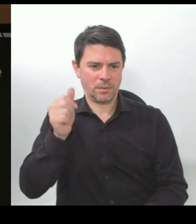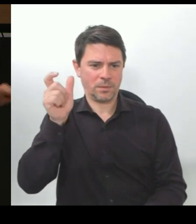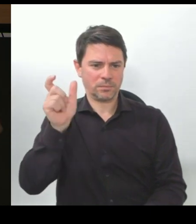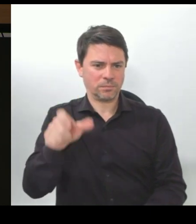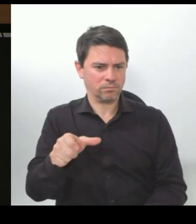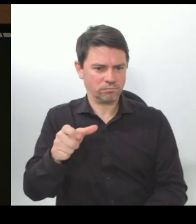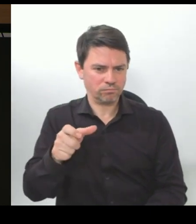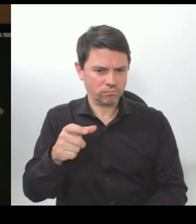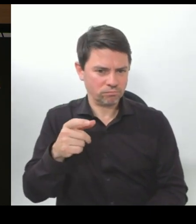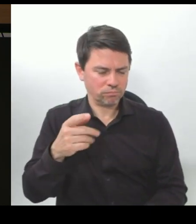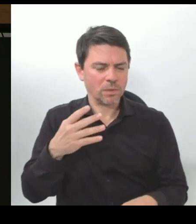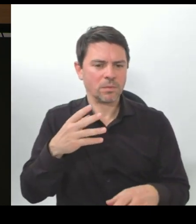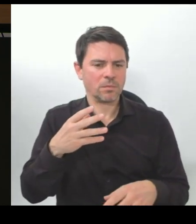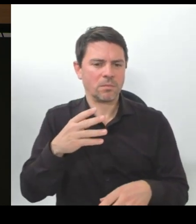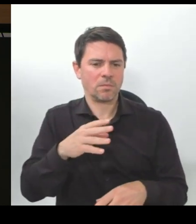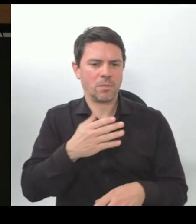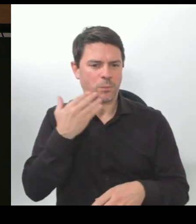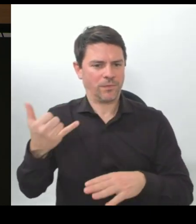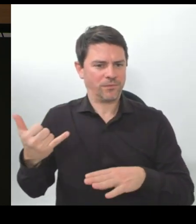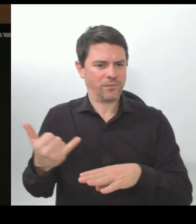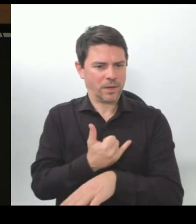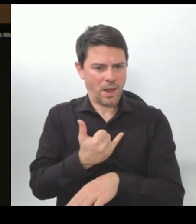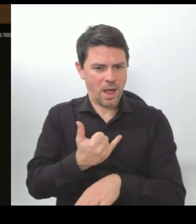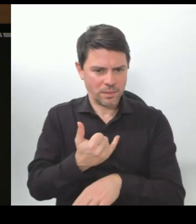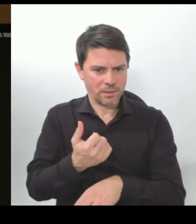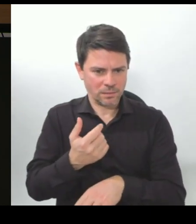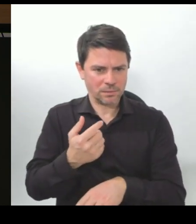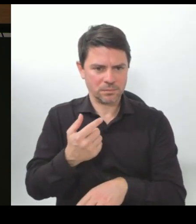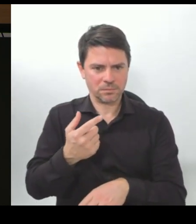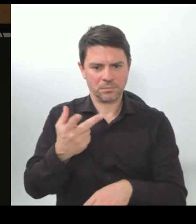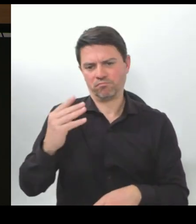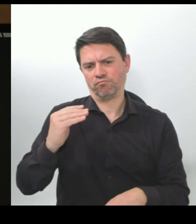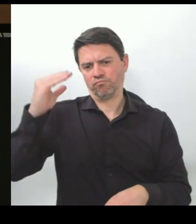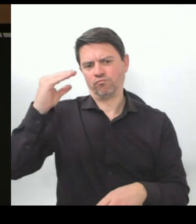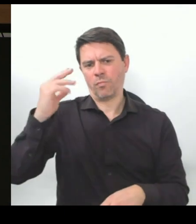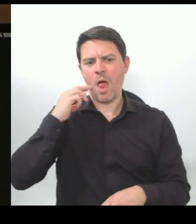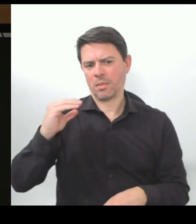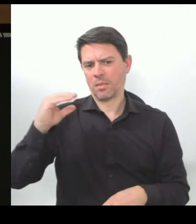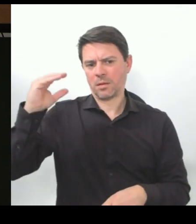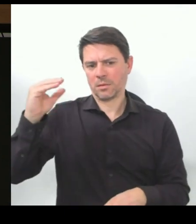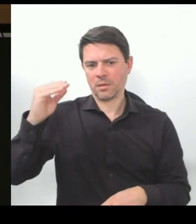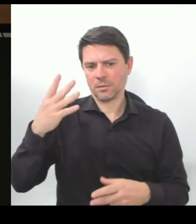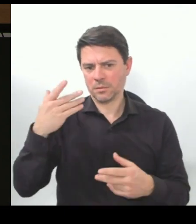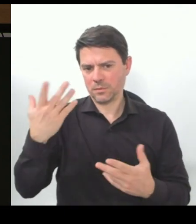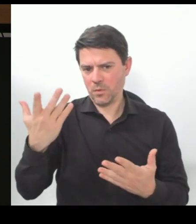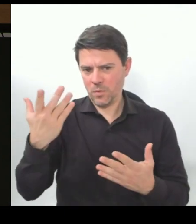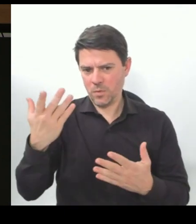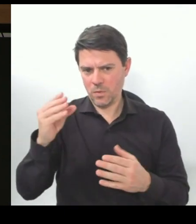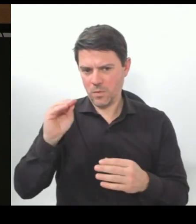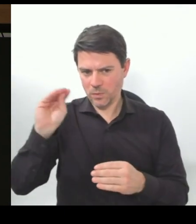Finanzsenator, der Wesener hat im Ausschuss in seiner ganzen Weisheit gesagt: Na ja, wir wollen das